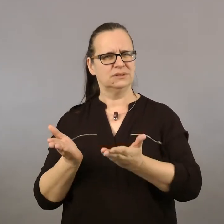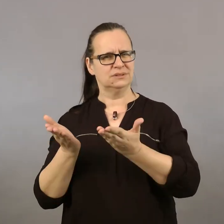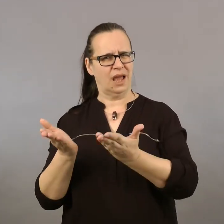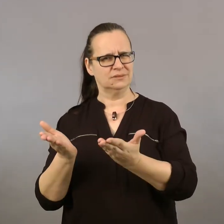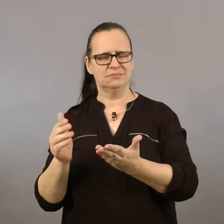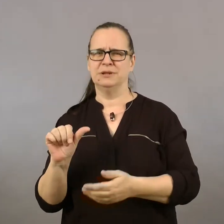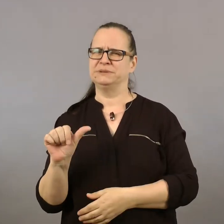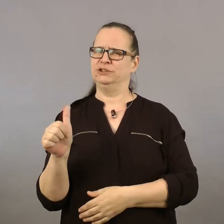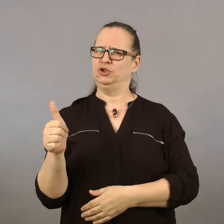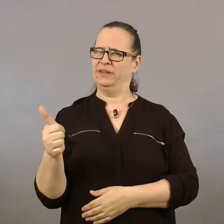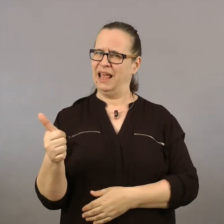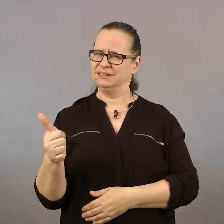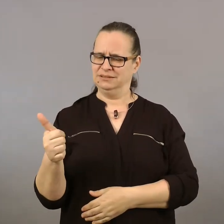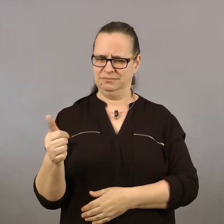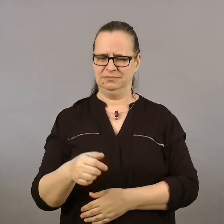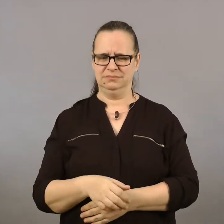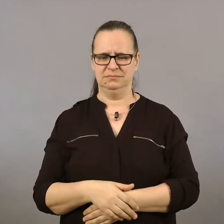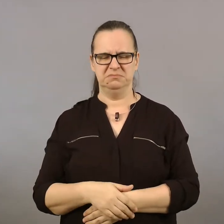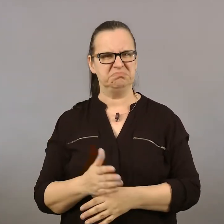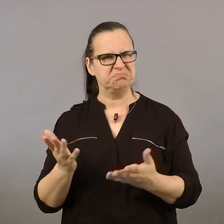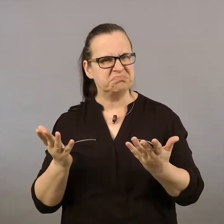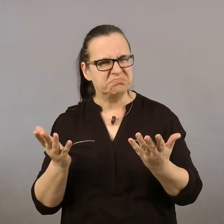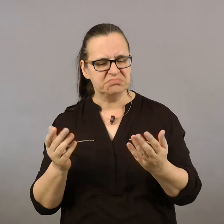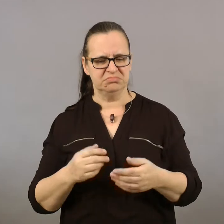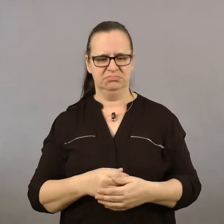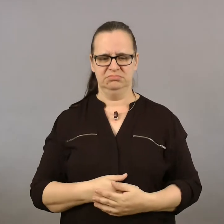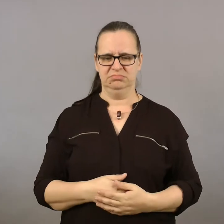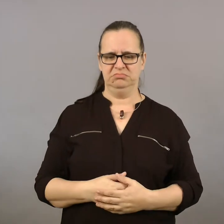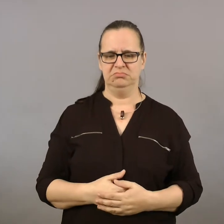Was ist an Ostern besonders?